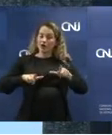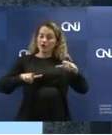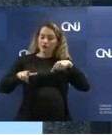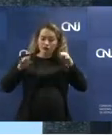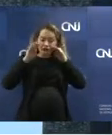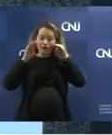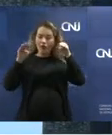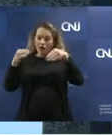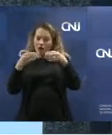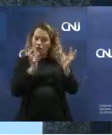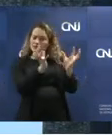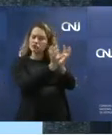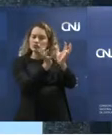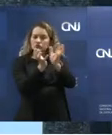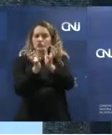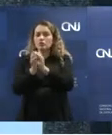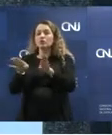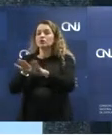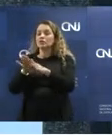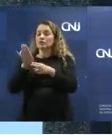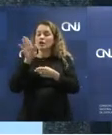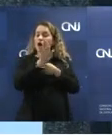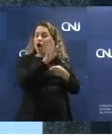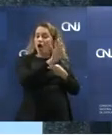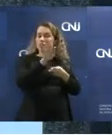e a colaboração de diversos atores